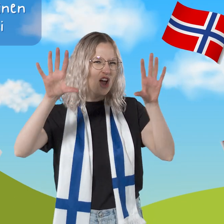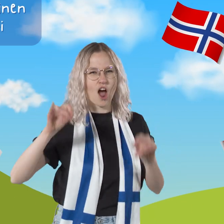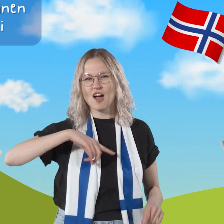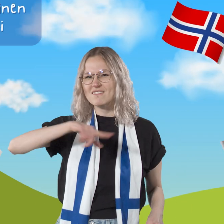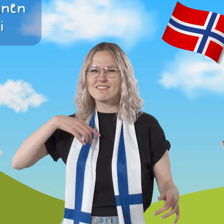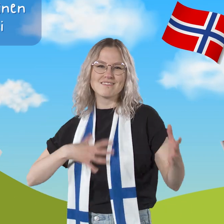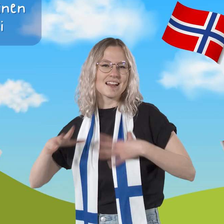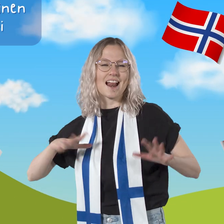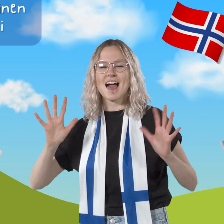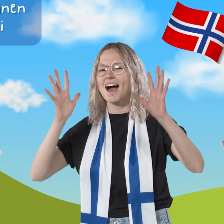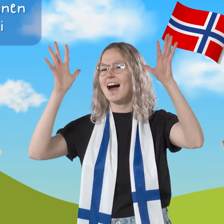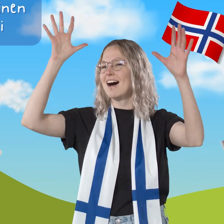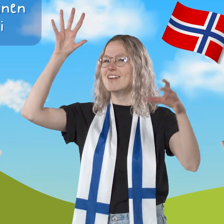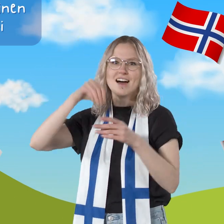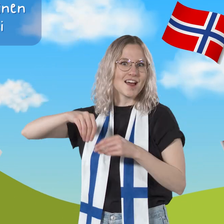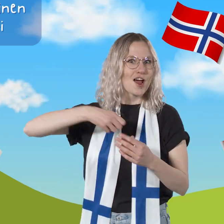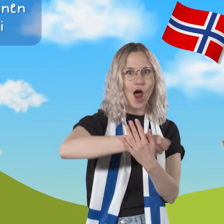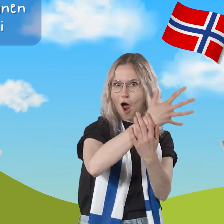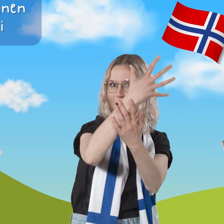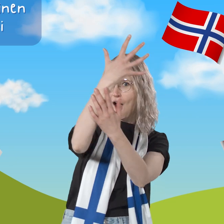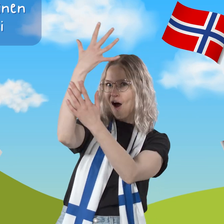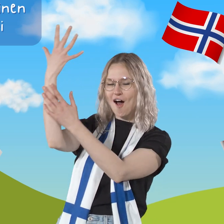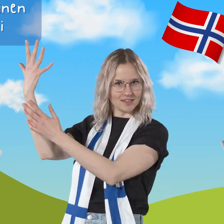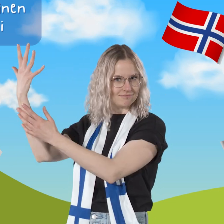Ja, vi vill leva i Norden!